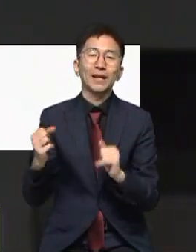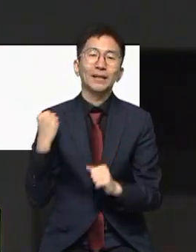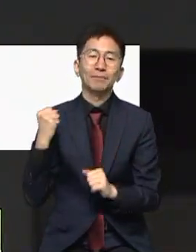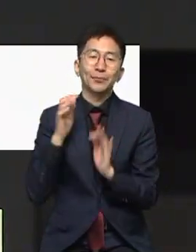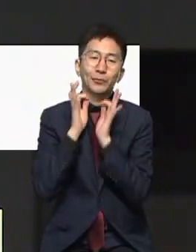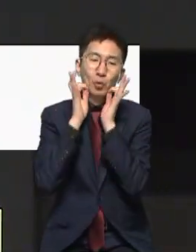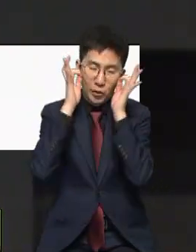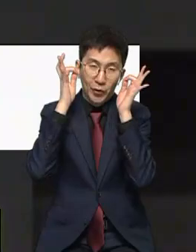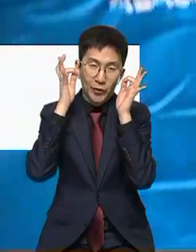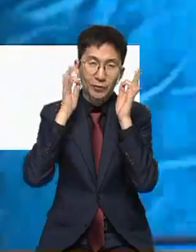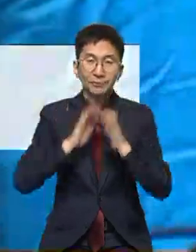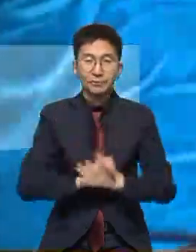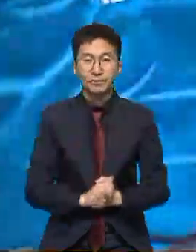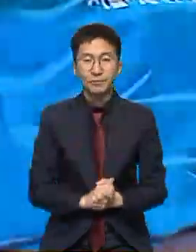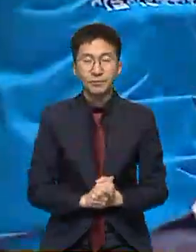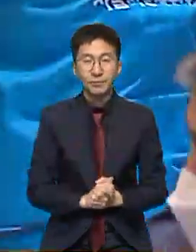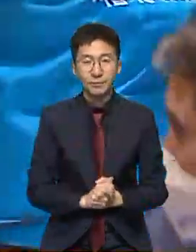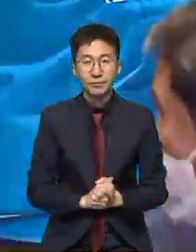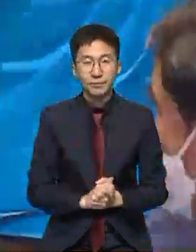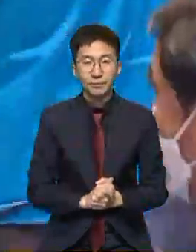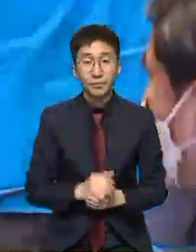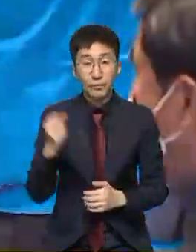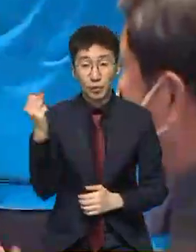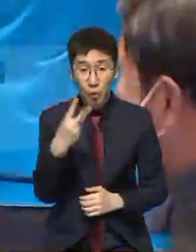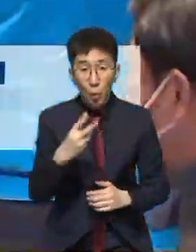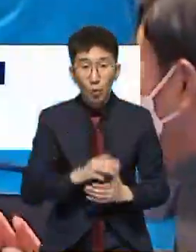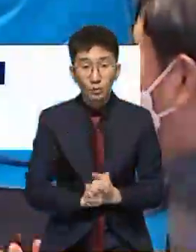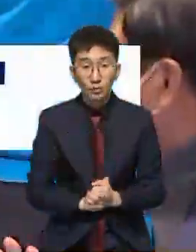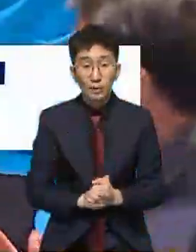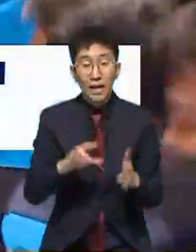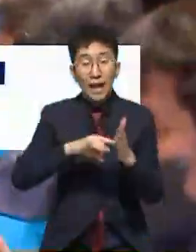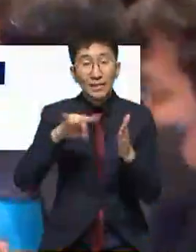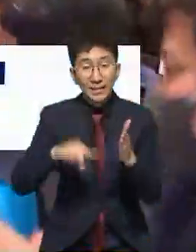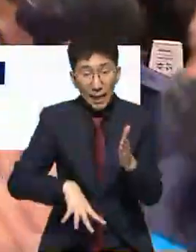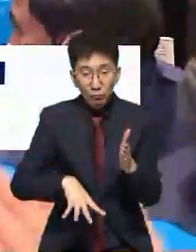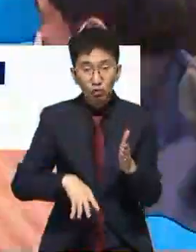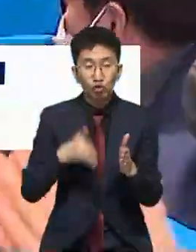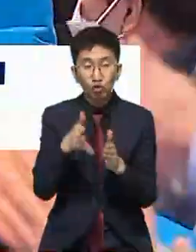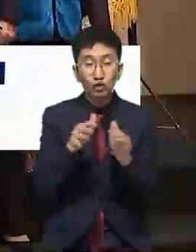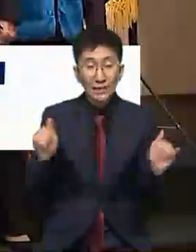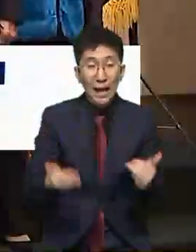(기자) 윤 후보는 이어 세무사 봉사단 발대식 행사에 참석해 납세자 분노하지